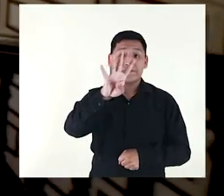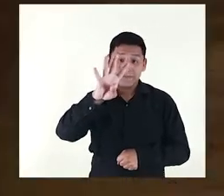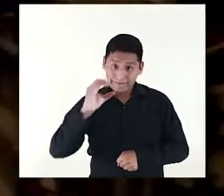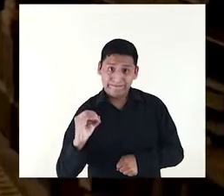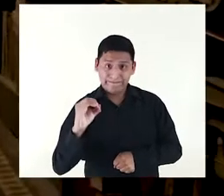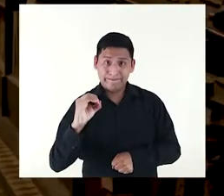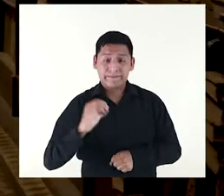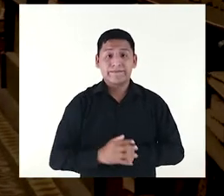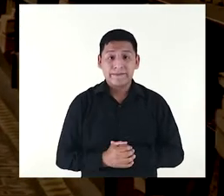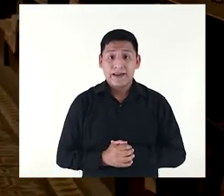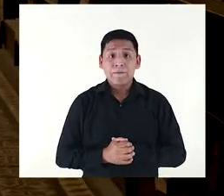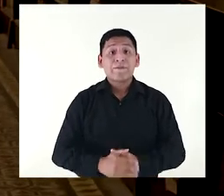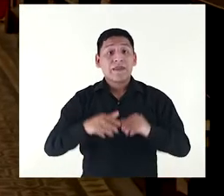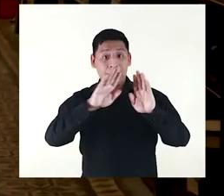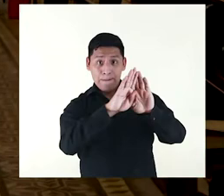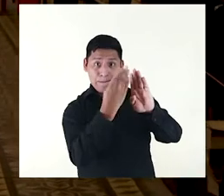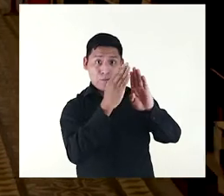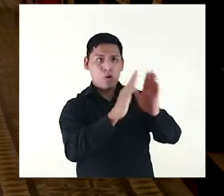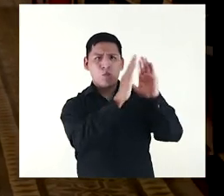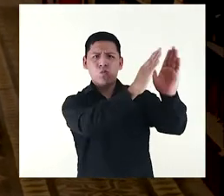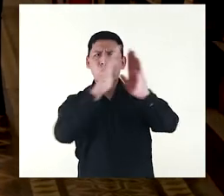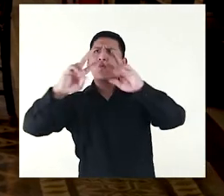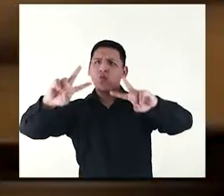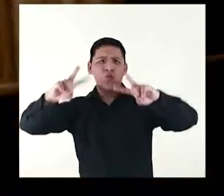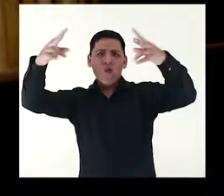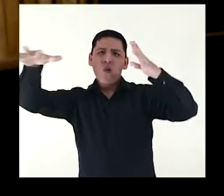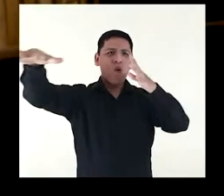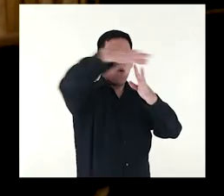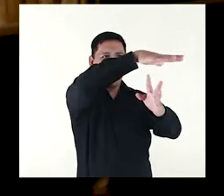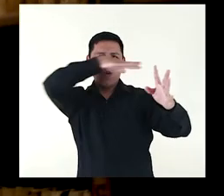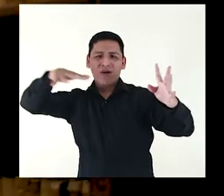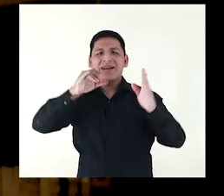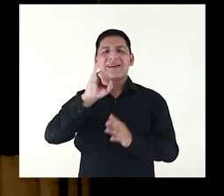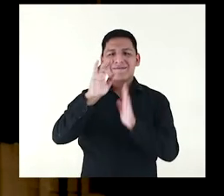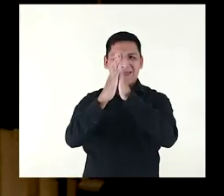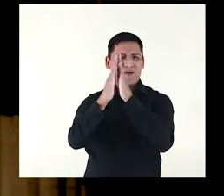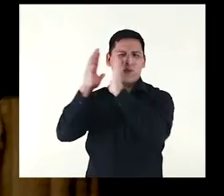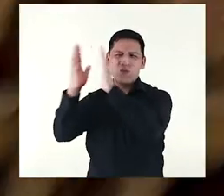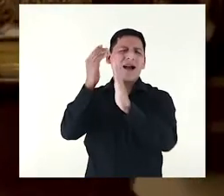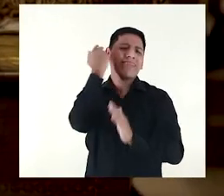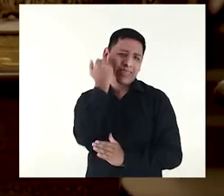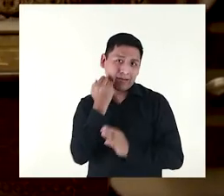En el segundo piso está su portentosa biblioteca de dos pisos con valiosos incunables. Del cielo,